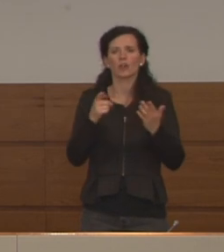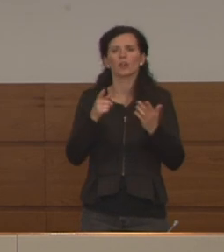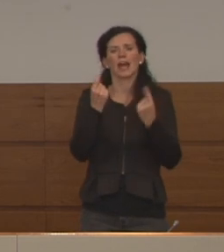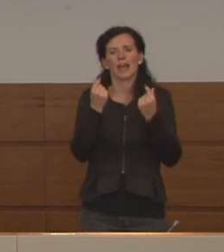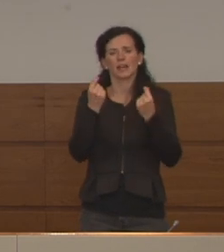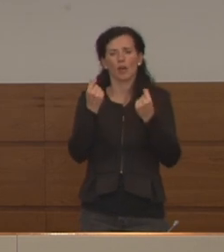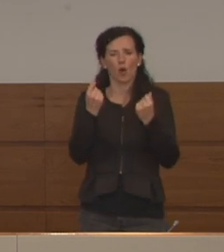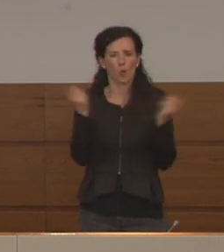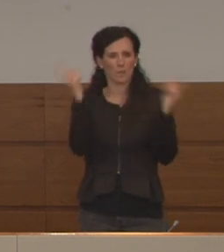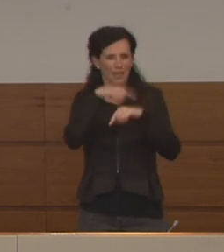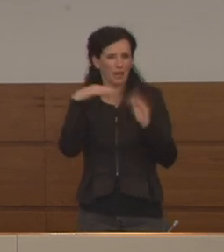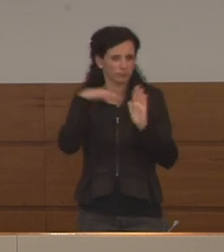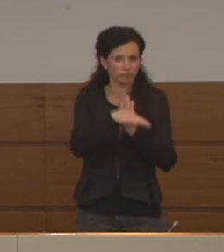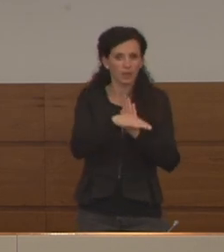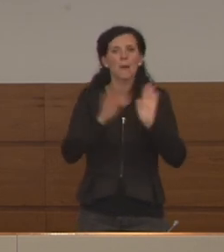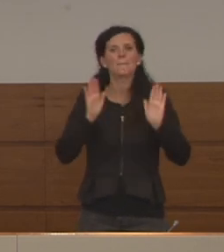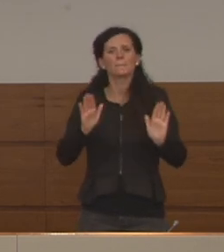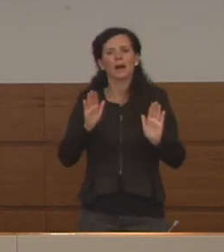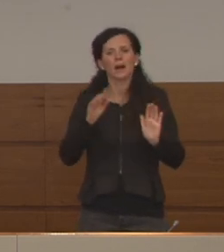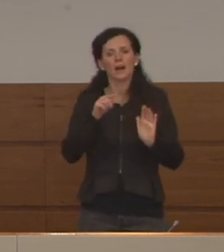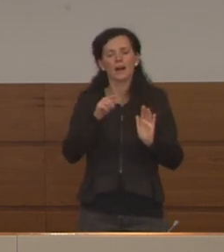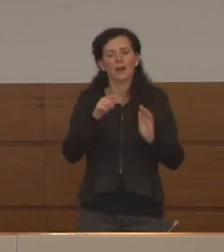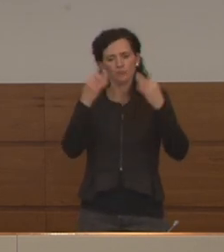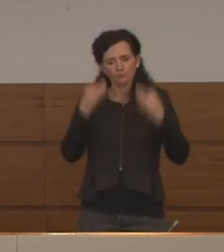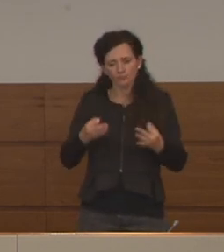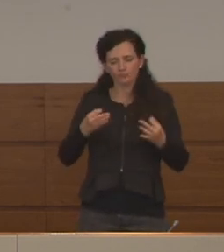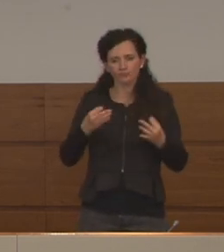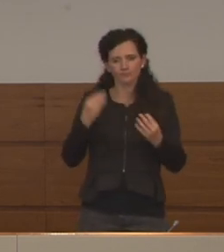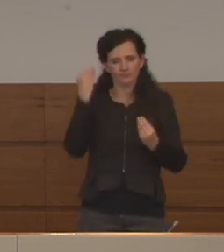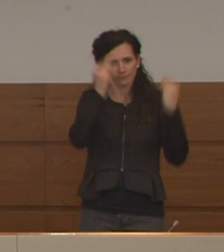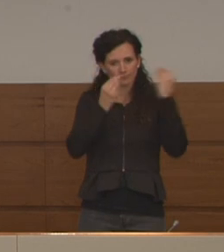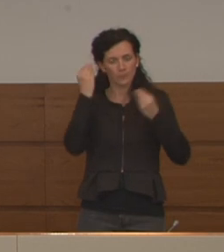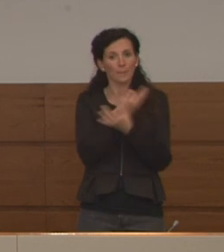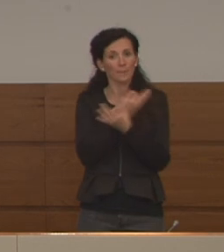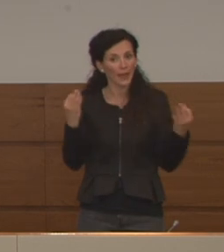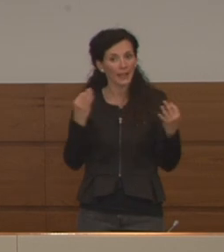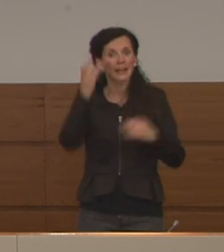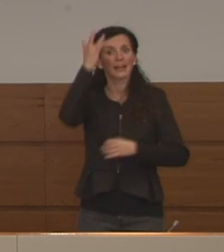proprio per questo che definire esattamente qual è il rischio e come si